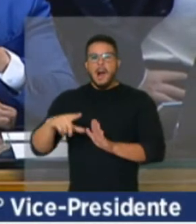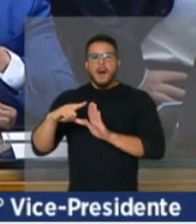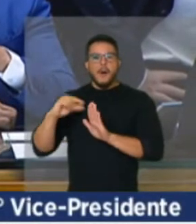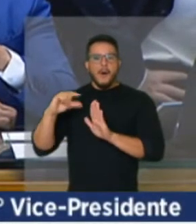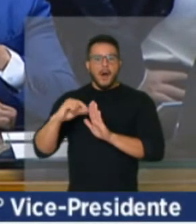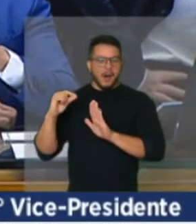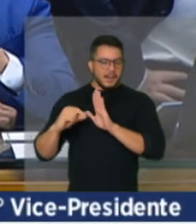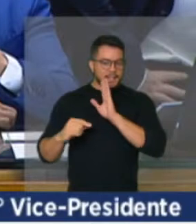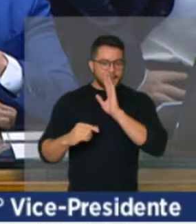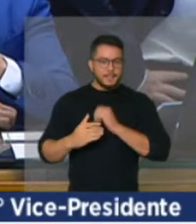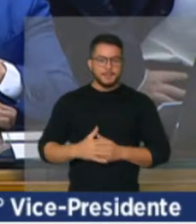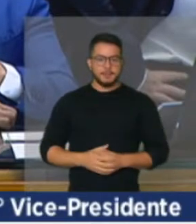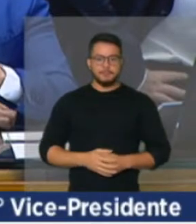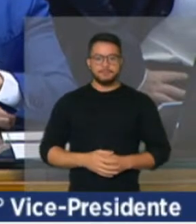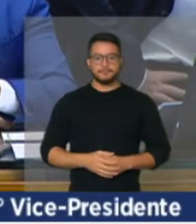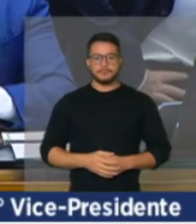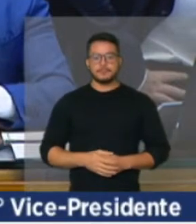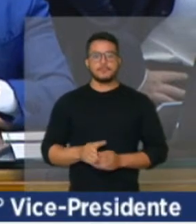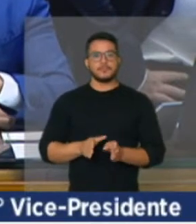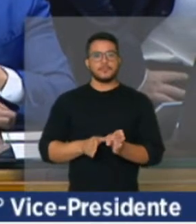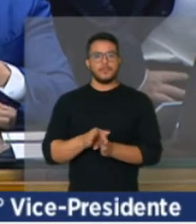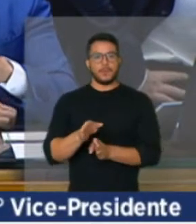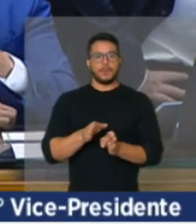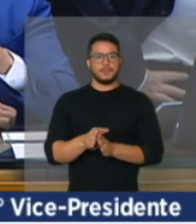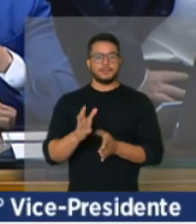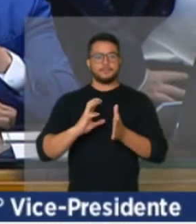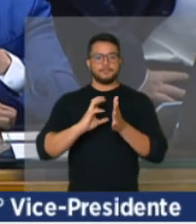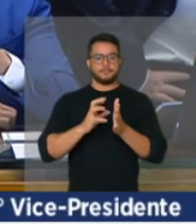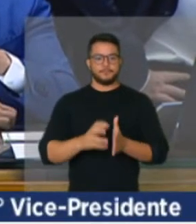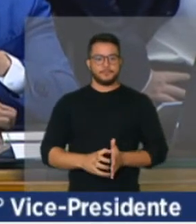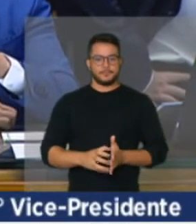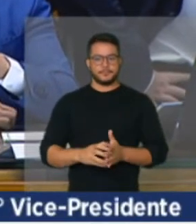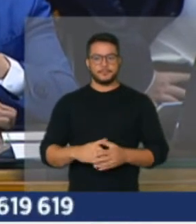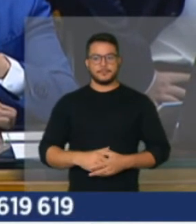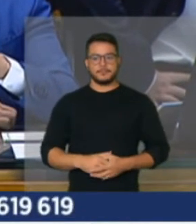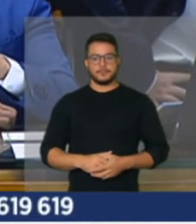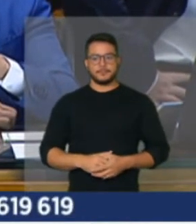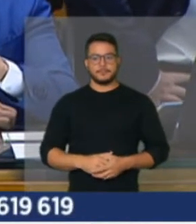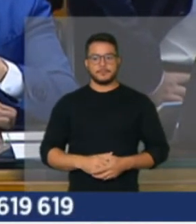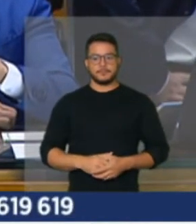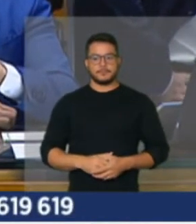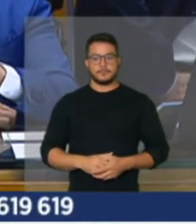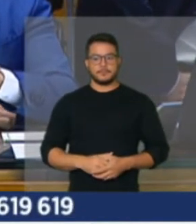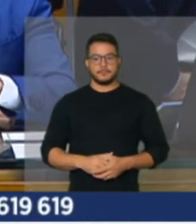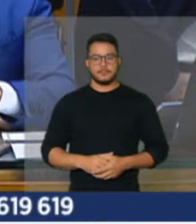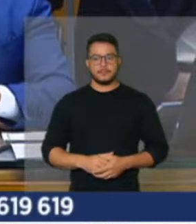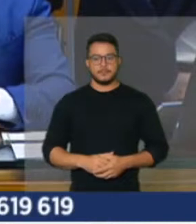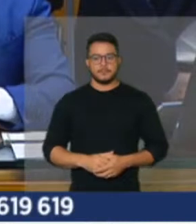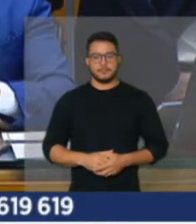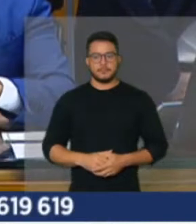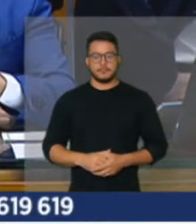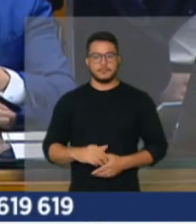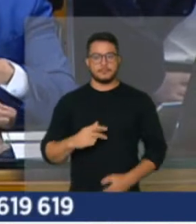RESSALVADOS OS DESTAQUES. ORIENTAÇÃO DE BANCADA. COMO ORIENTA O PSL? -- [DEPUTADO]: SENHOR PRESIDENTE, O PSL ORIENTA SIM, DEPOIS ORIENTAR PELA MAIORIA,